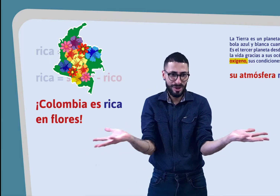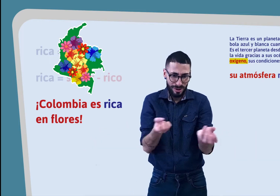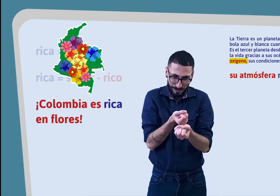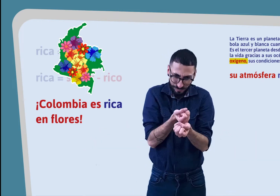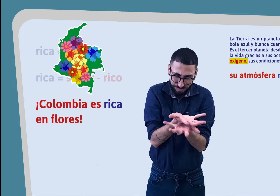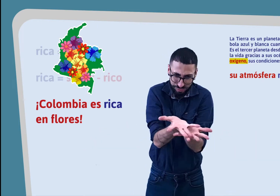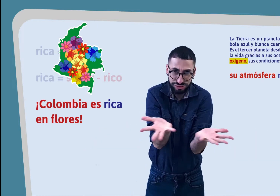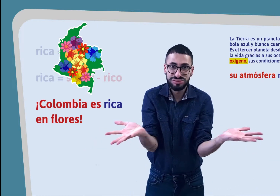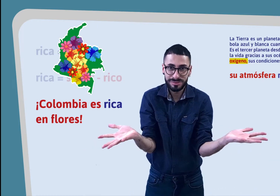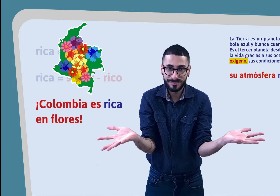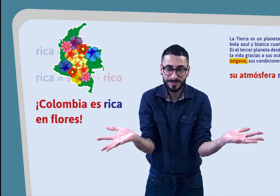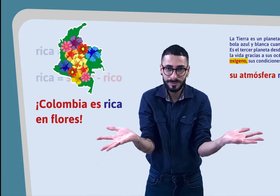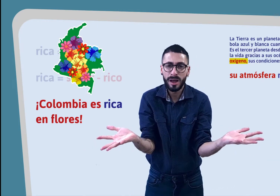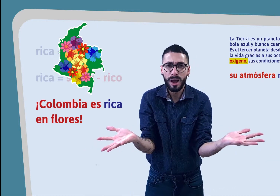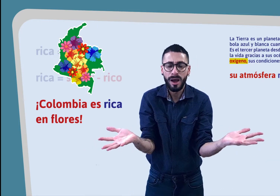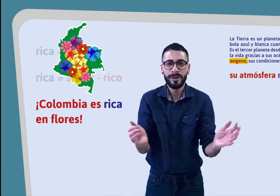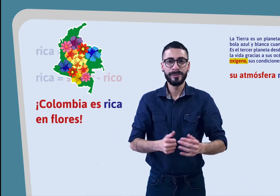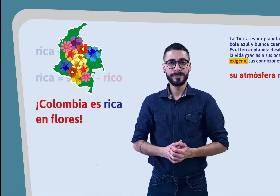Esta seña se asocia con "rica" para esa frase.